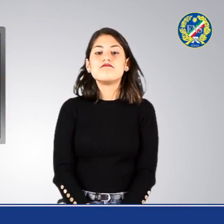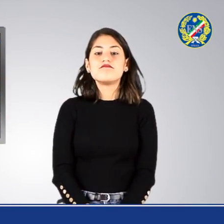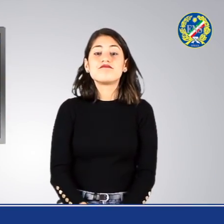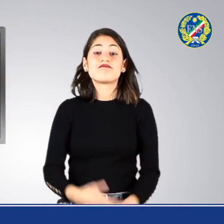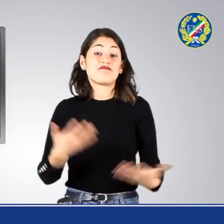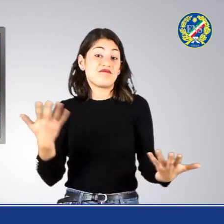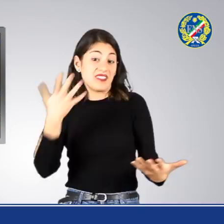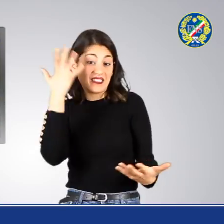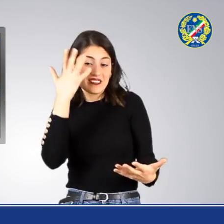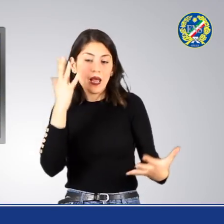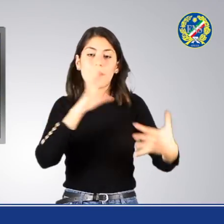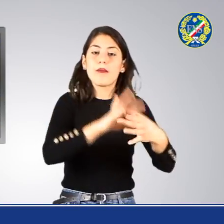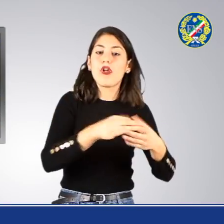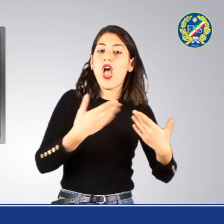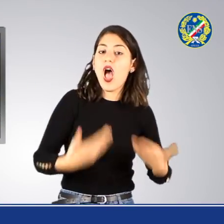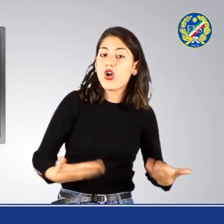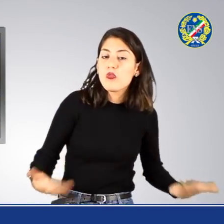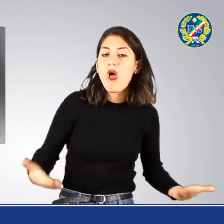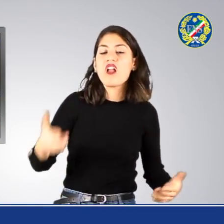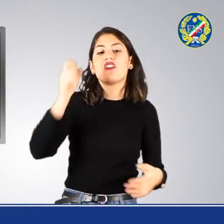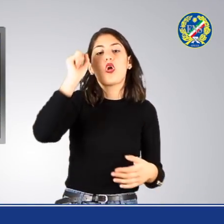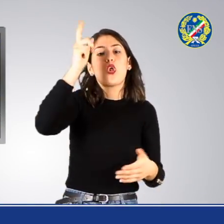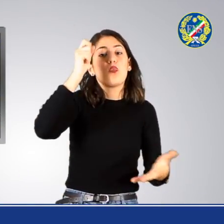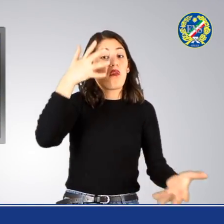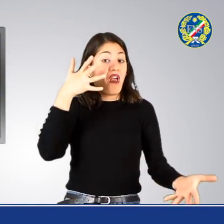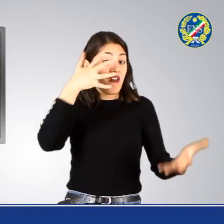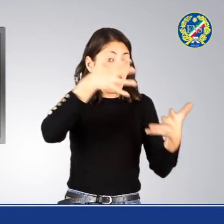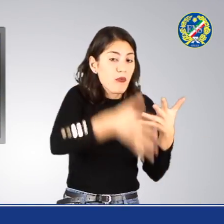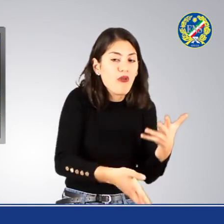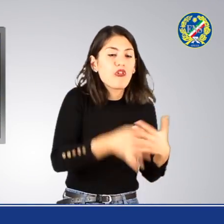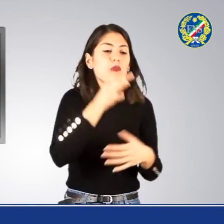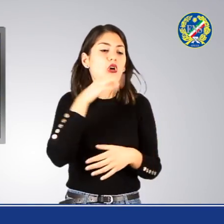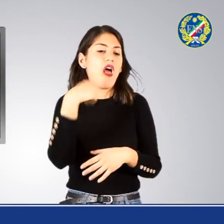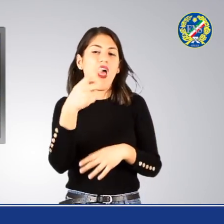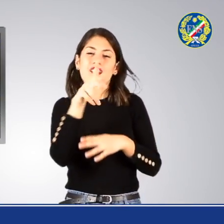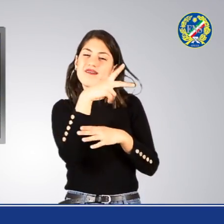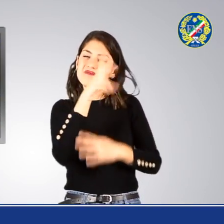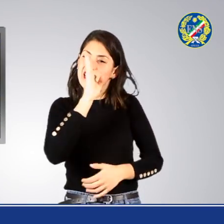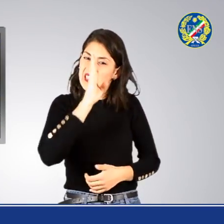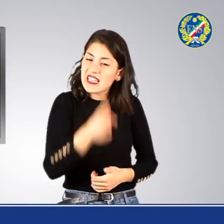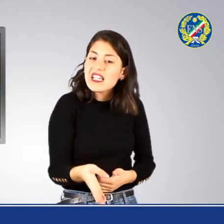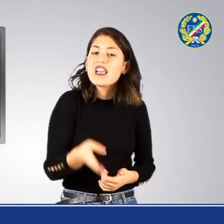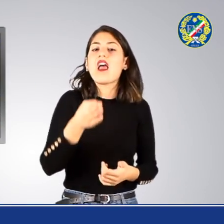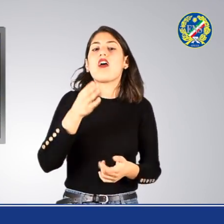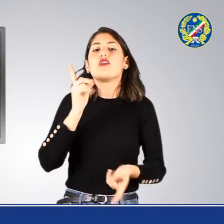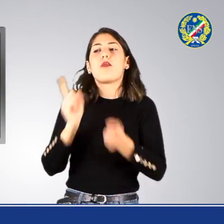coprendo, ad esempio, rubriche di attualità, trasmissioni in diretta, approfondimenti culturali,